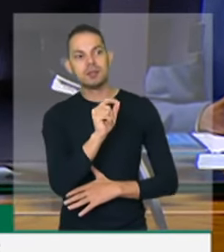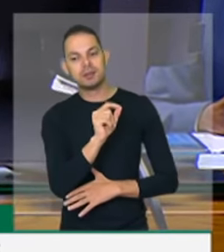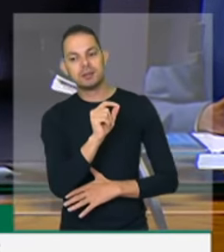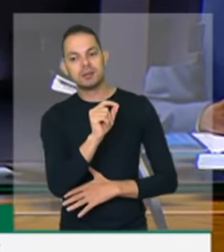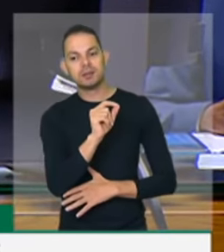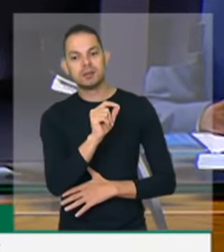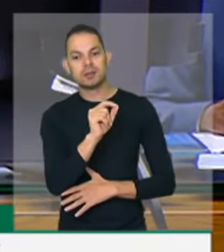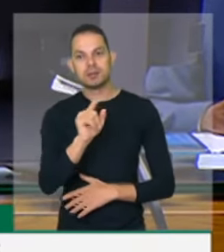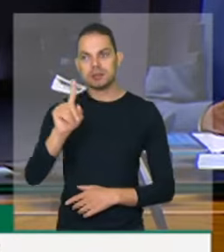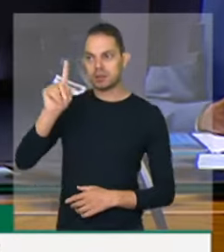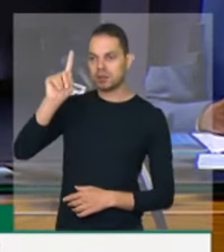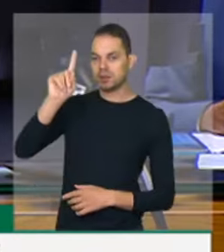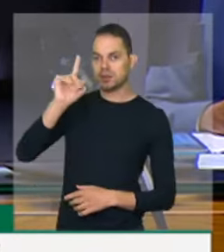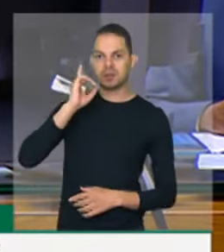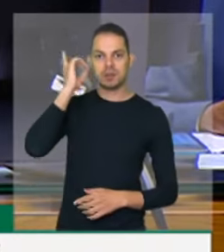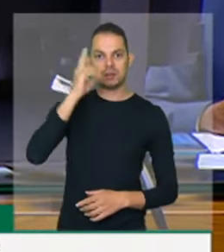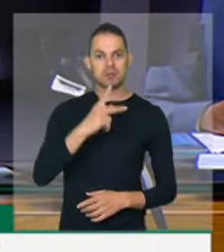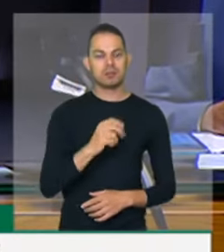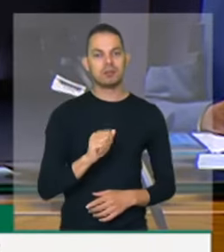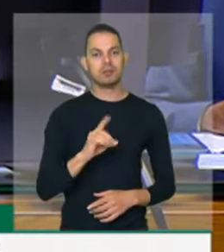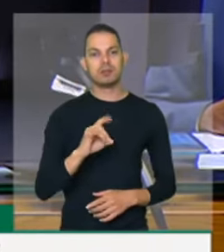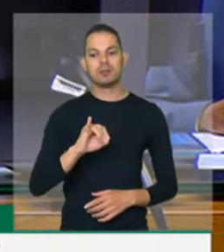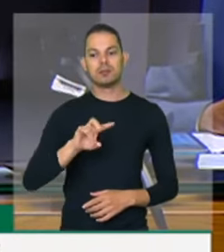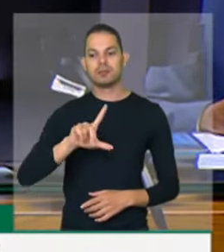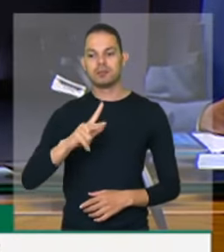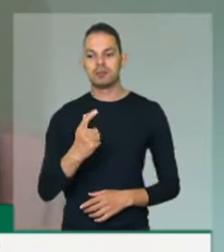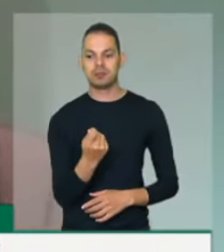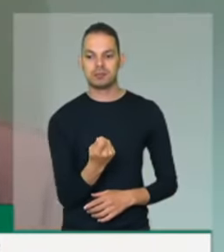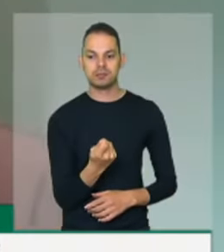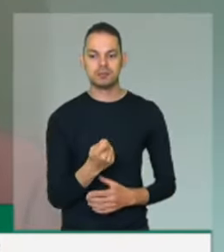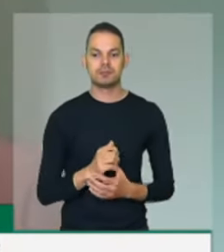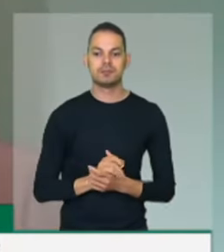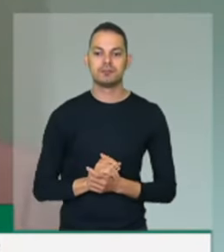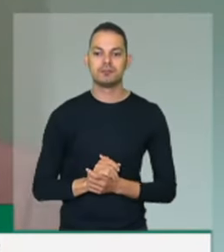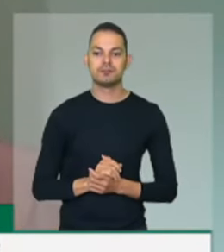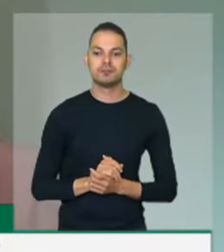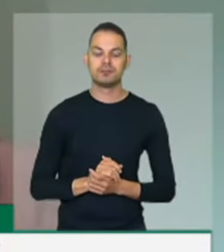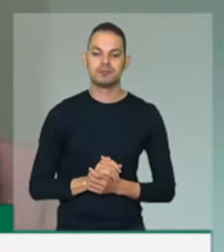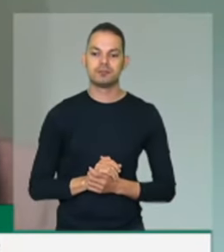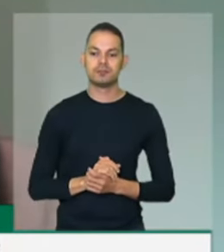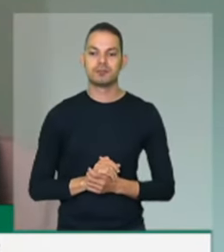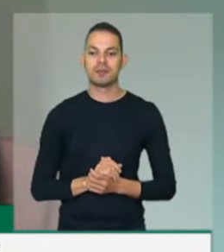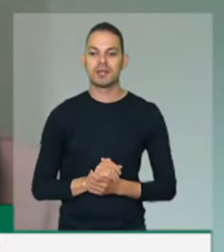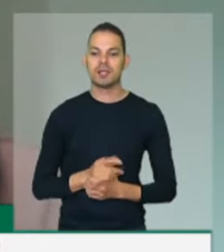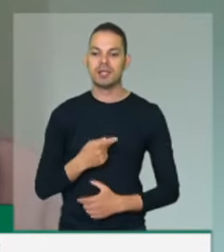DESTAQUE DO PL, QUEM VAI FALAR? AUTOR DO DESTAQUE. DEPUTADO PADILHA. -- [DEP. PADILHA]: COM TODO RESPEITO AOS NOSSOS COLEGAS. DEPUTADO LUIZINHO,